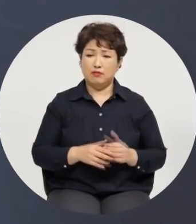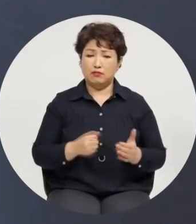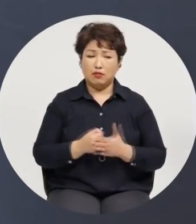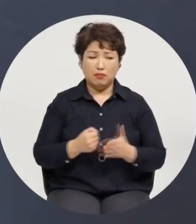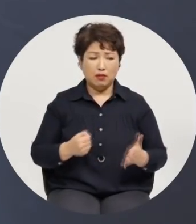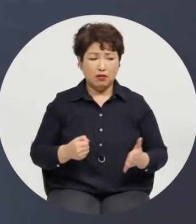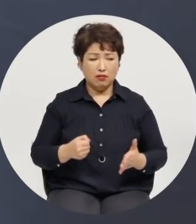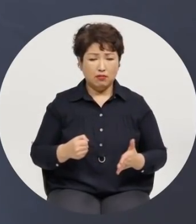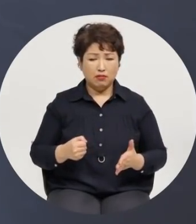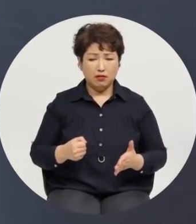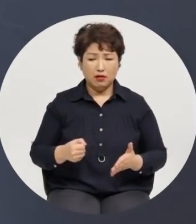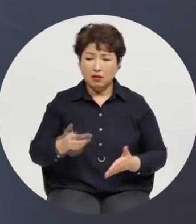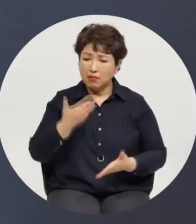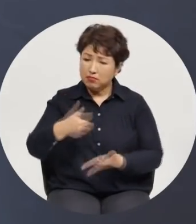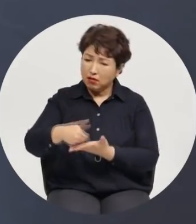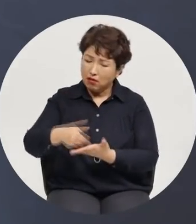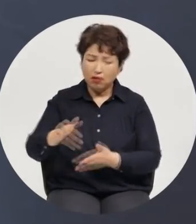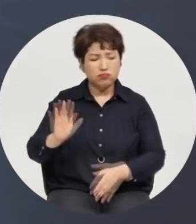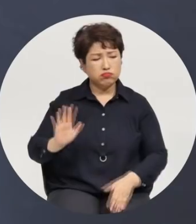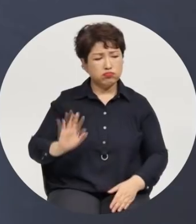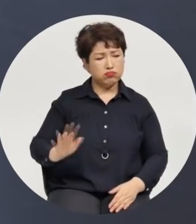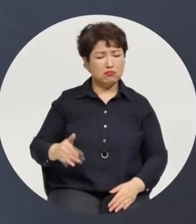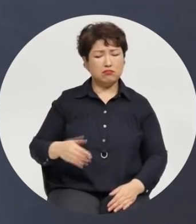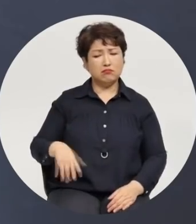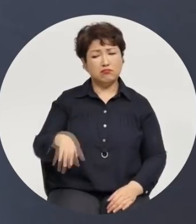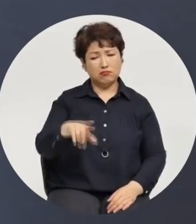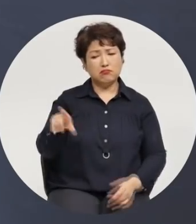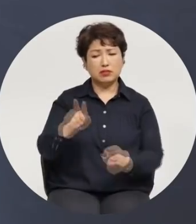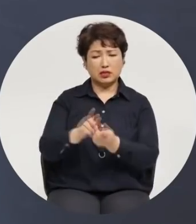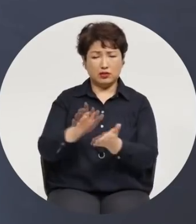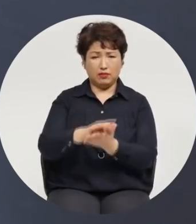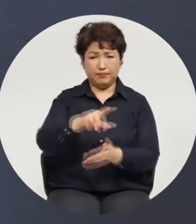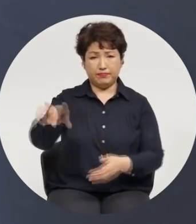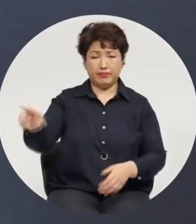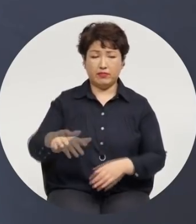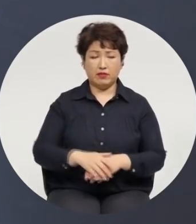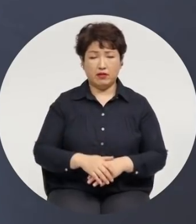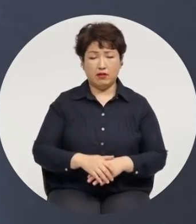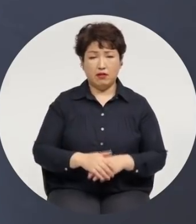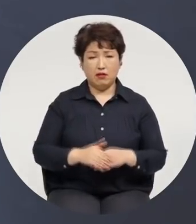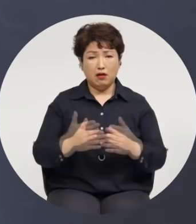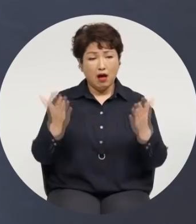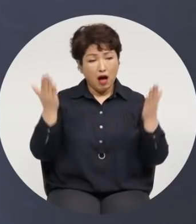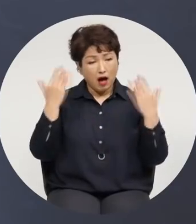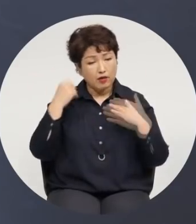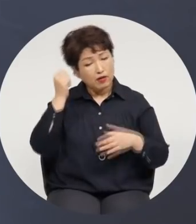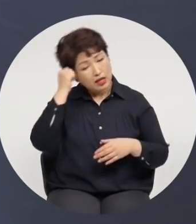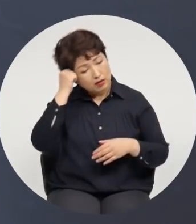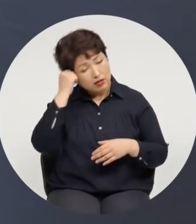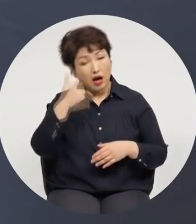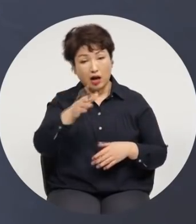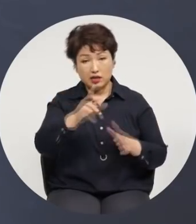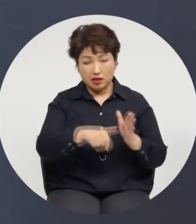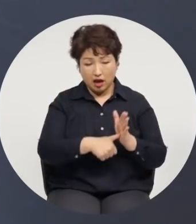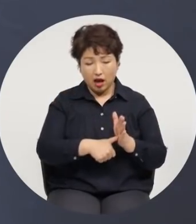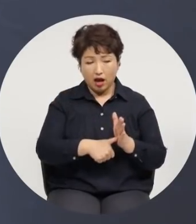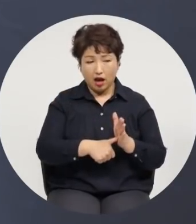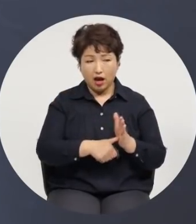그냥 안 주면 되는 거죠 아이가 기숙사에서 생활할 때는 안 보이니까 괜찮고